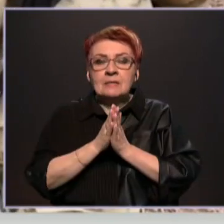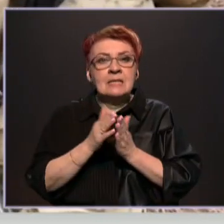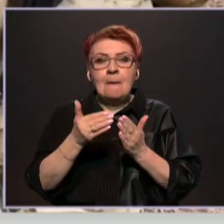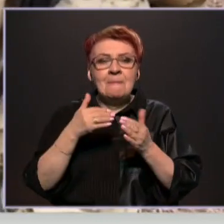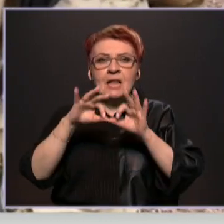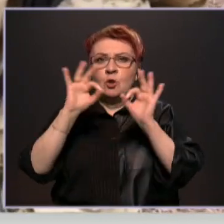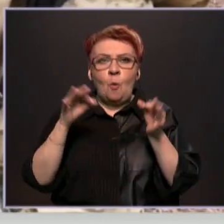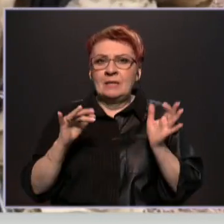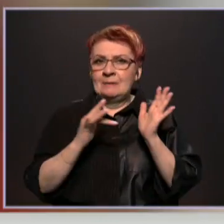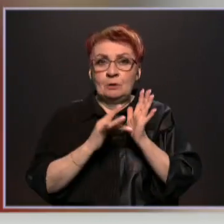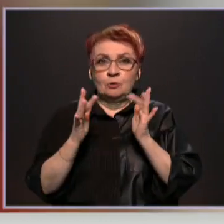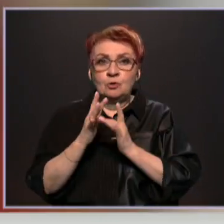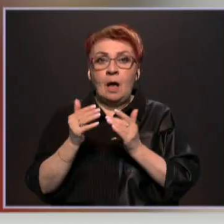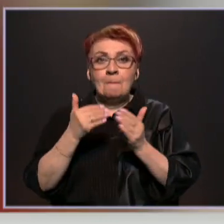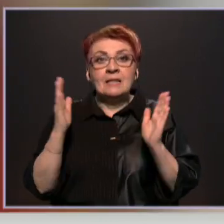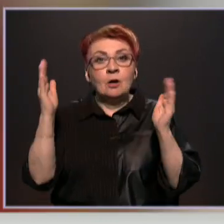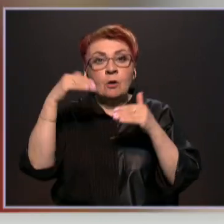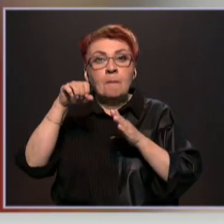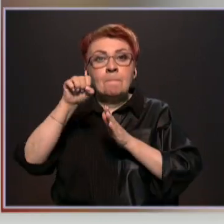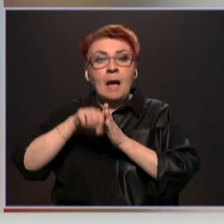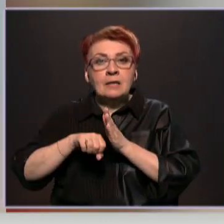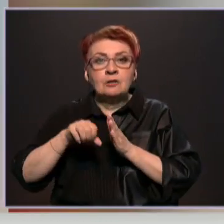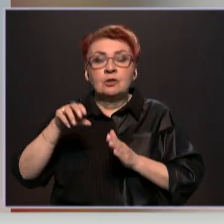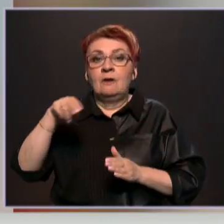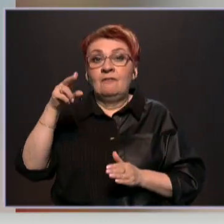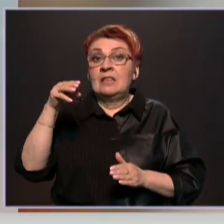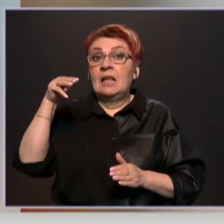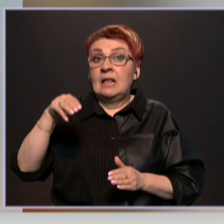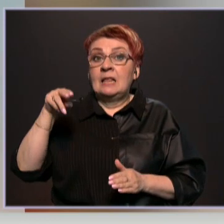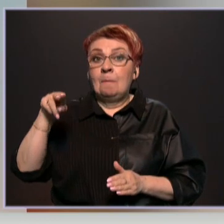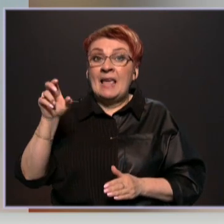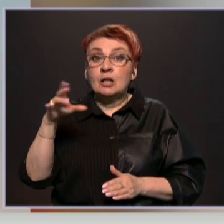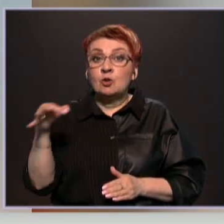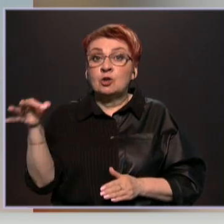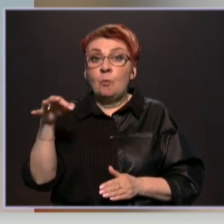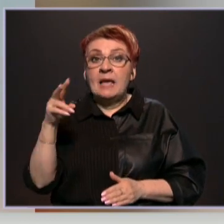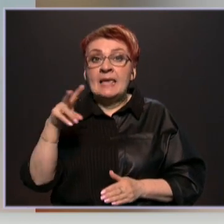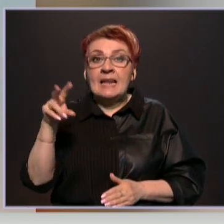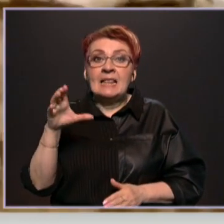Иисуса Христа а перед иконой погибшего в ДТП замглавы Херсонской области Кирилла стремаусова